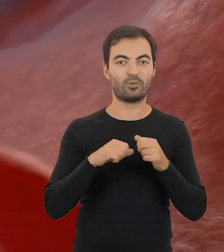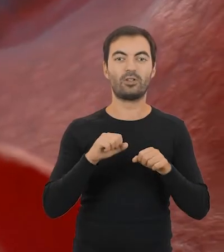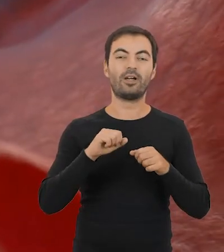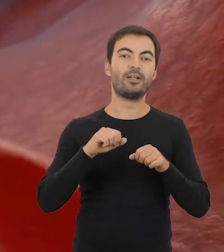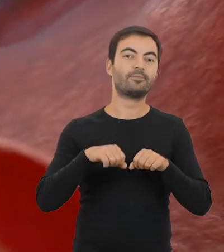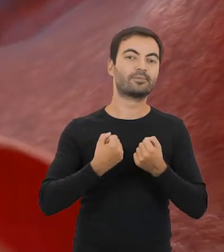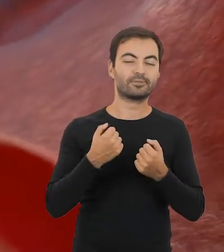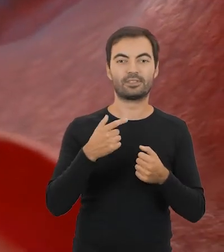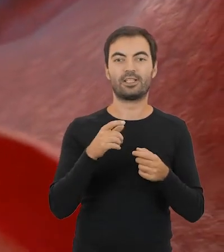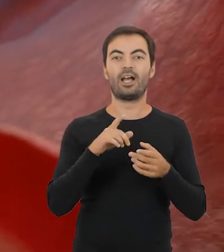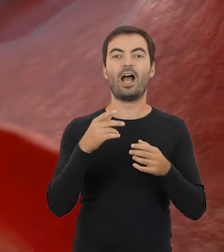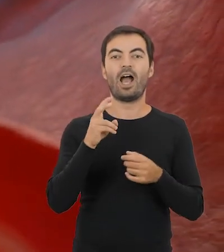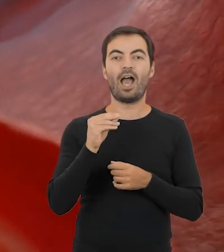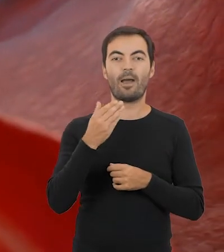i o ile uszkodzenia nie są zbyt poważne.